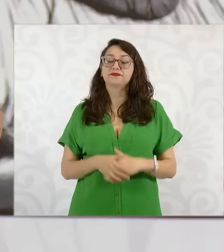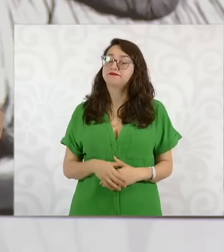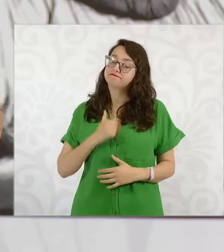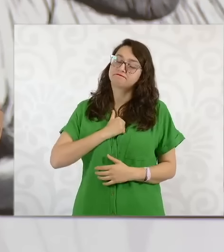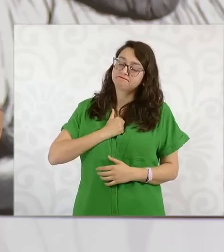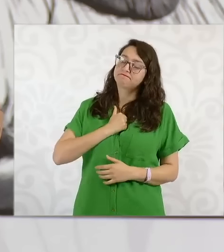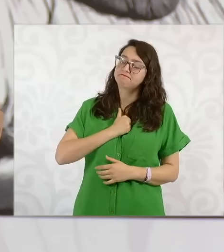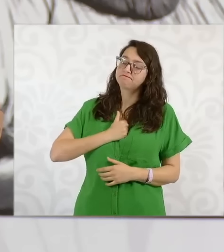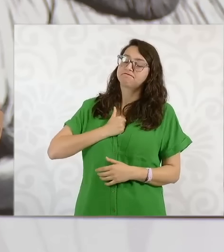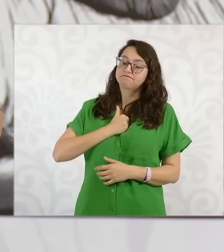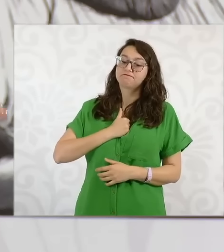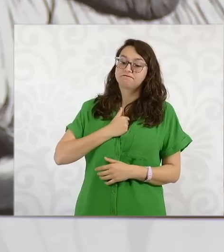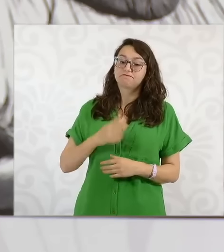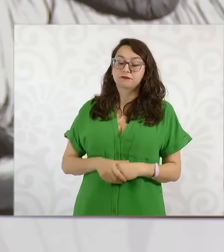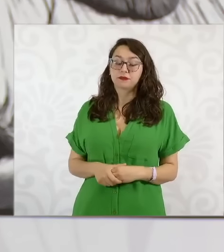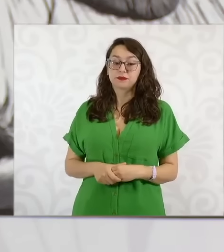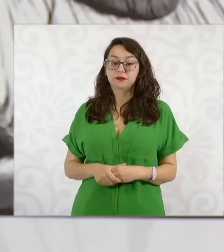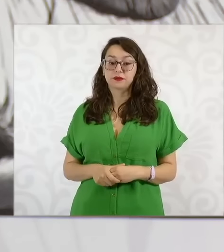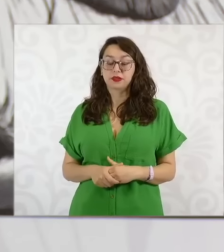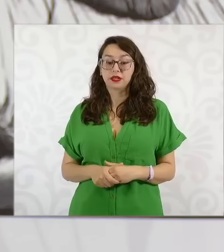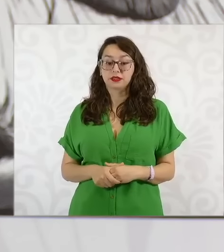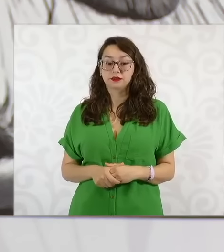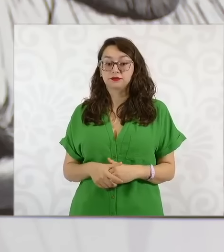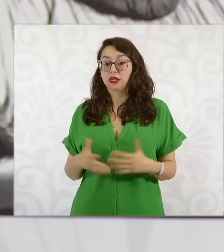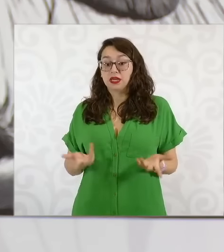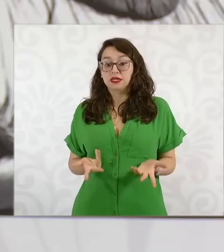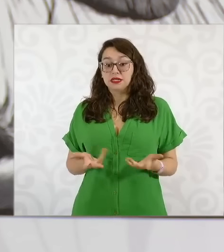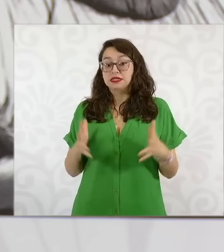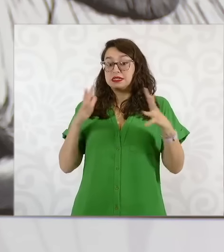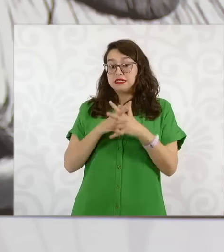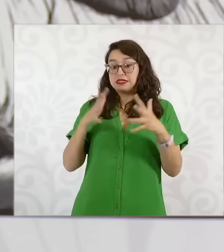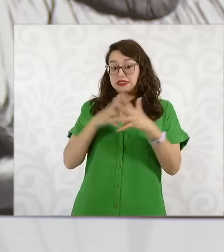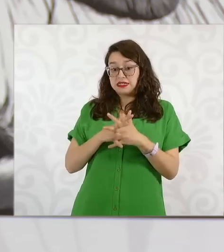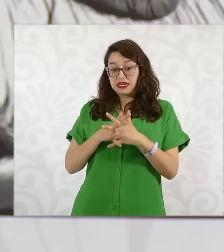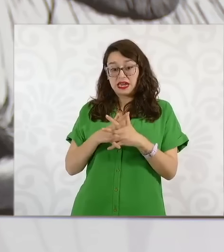eh, porque no solo lo que significa una guerra, que nunca estaremos de acuerdo,